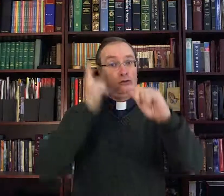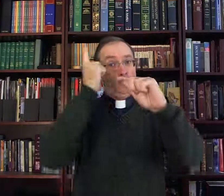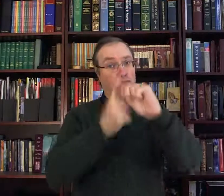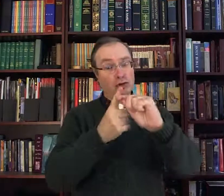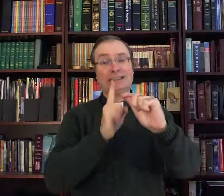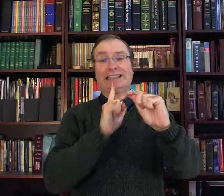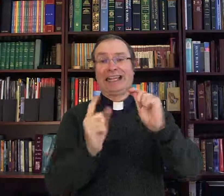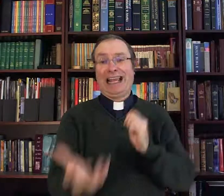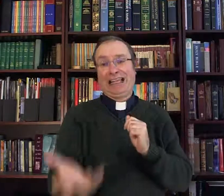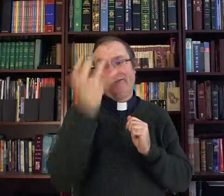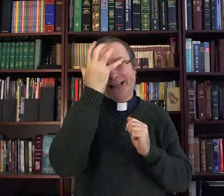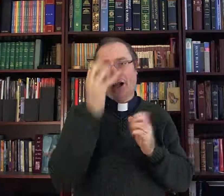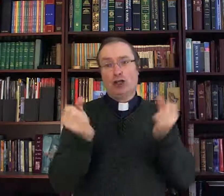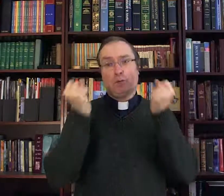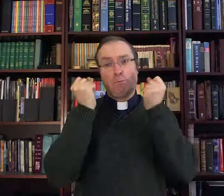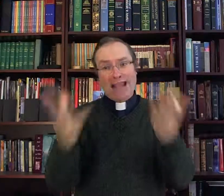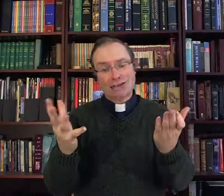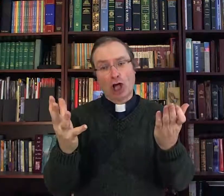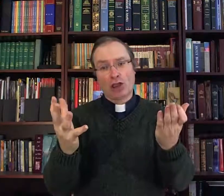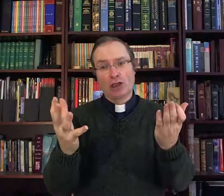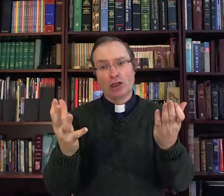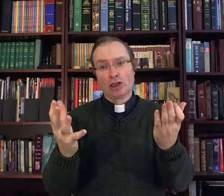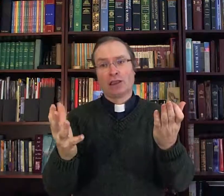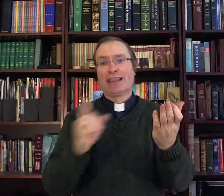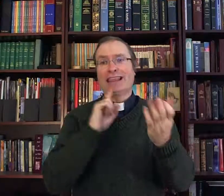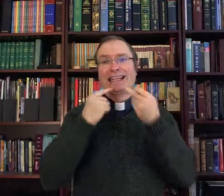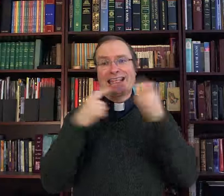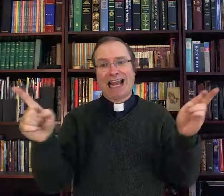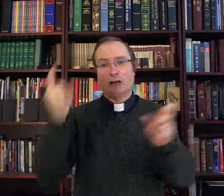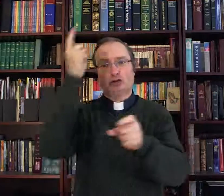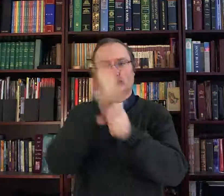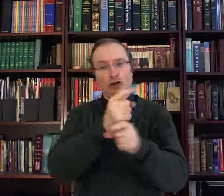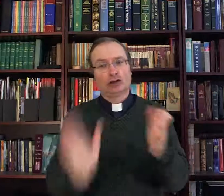De plus, il est évident que personne n’est déclaré juste